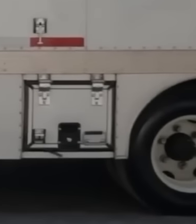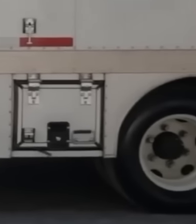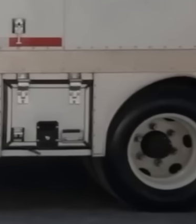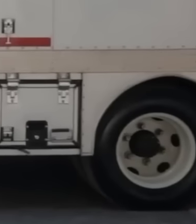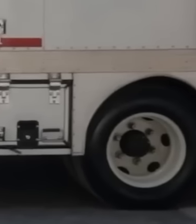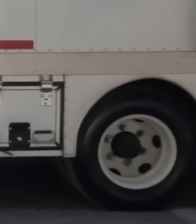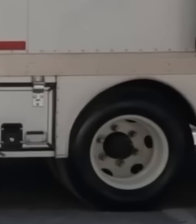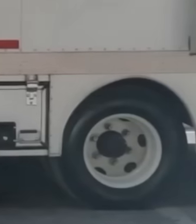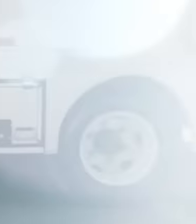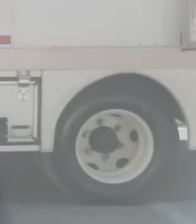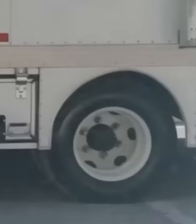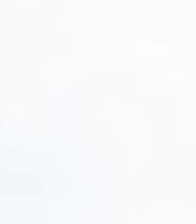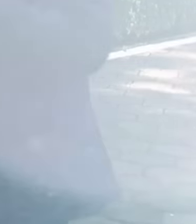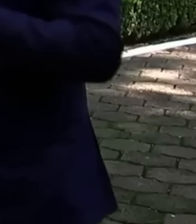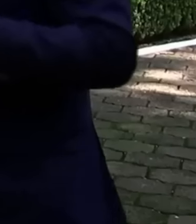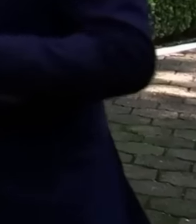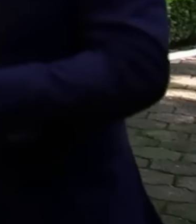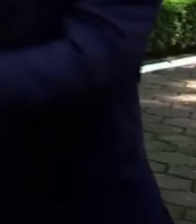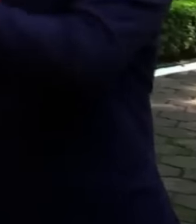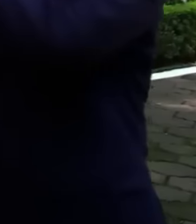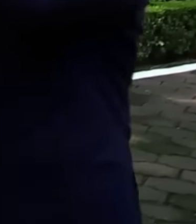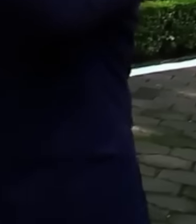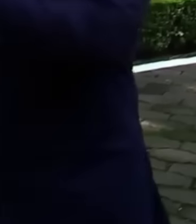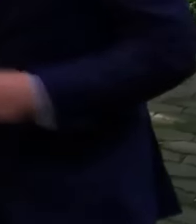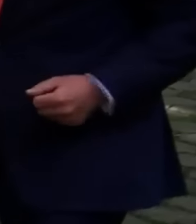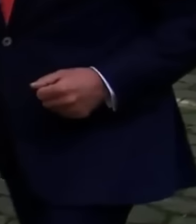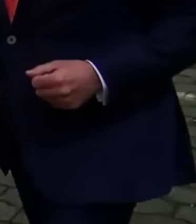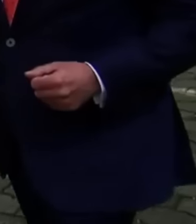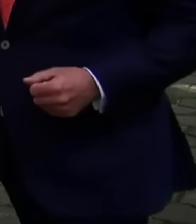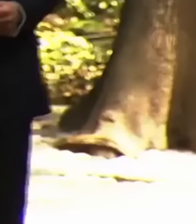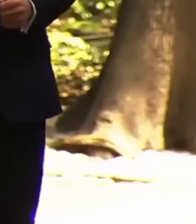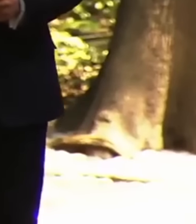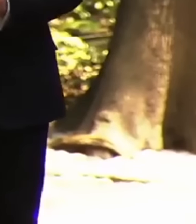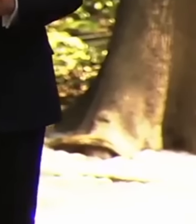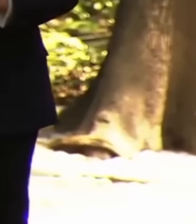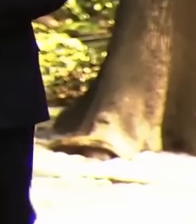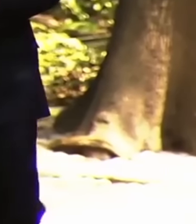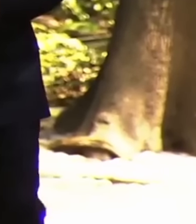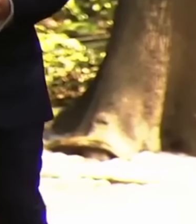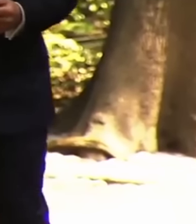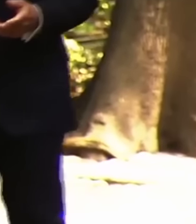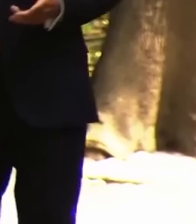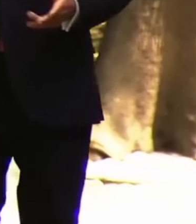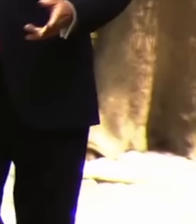años de defender intereses particulares y difundir narrativas sesgadas en sus espacios tradicionales.